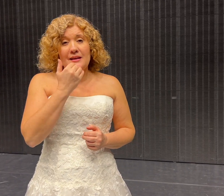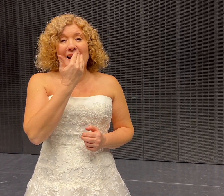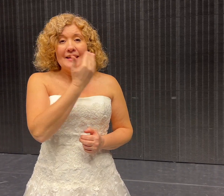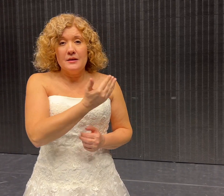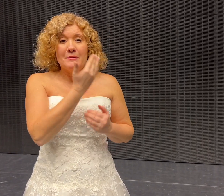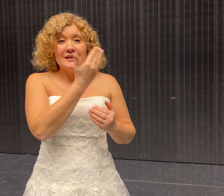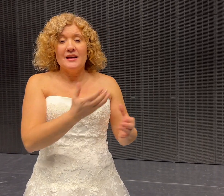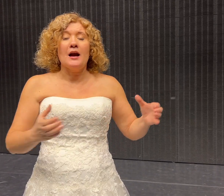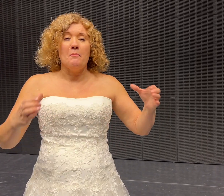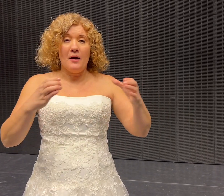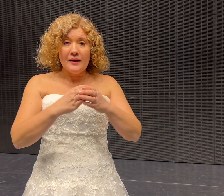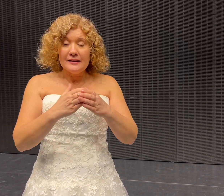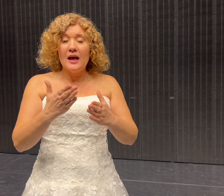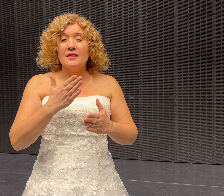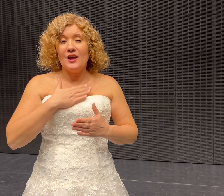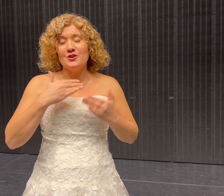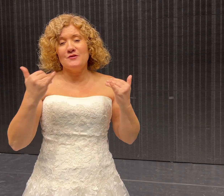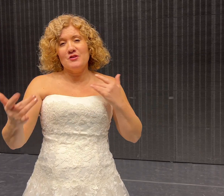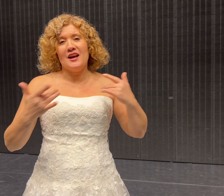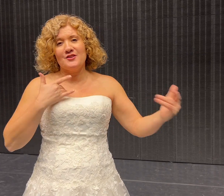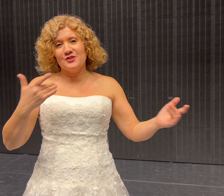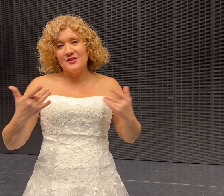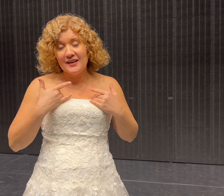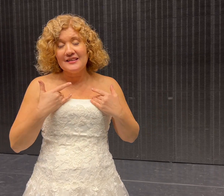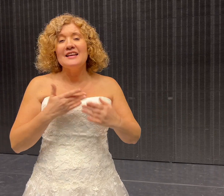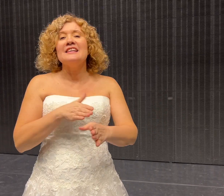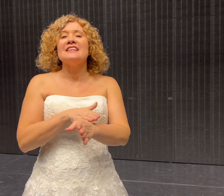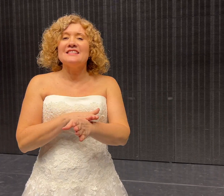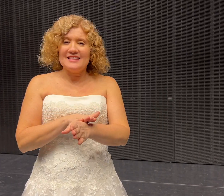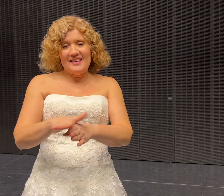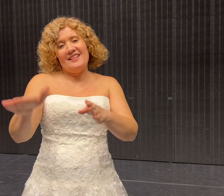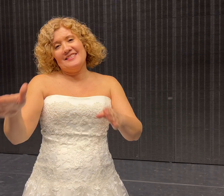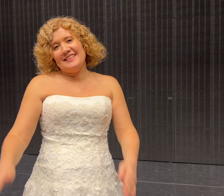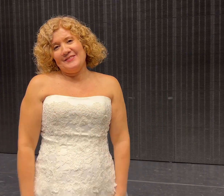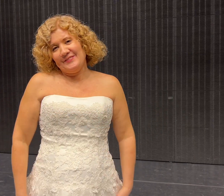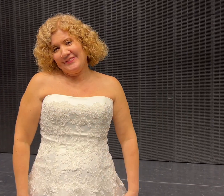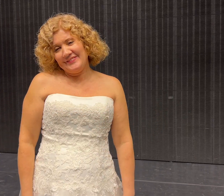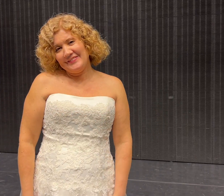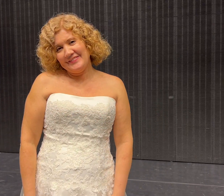Благодаря им, благодаря их команде наш сегодняшний концерт состоялся.